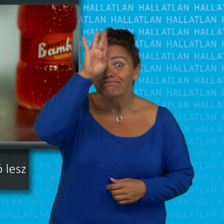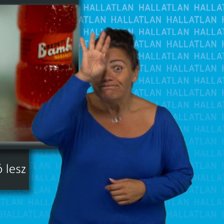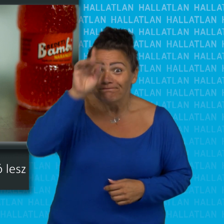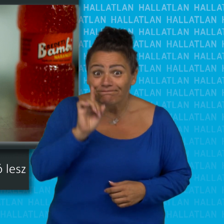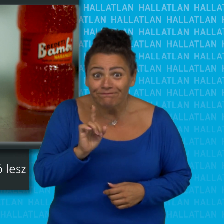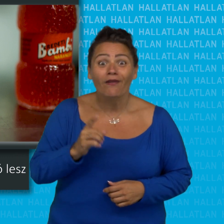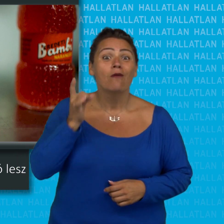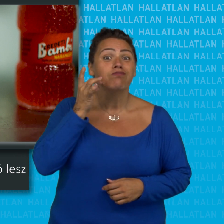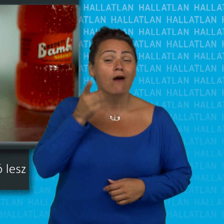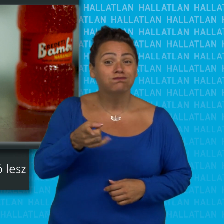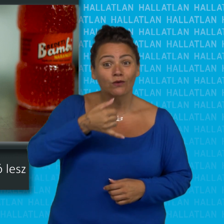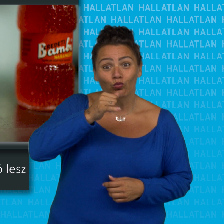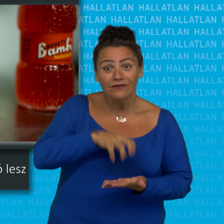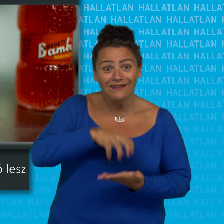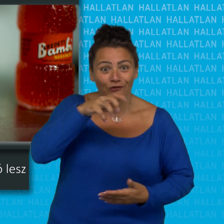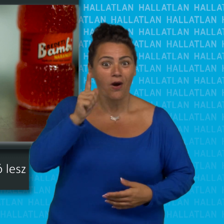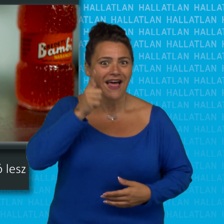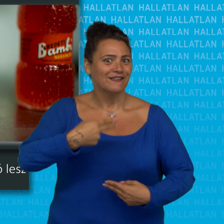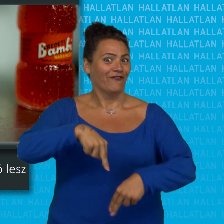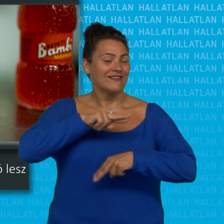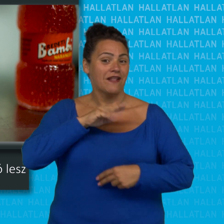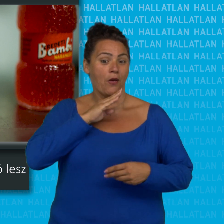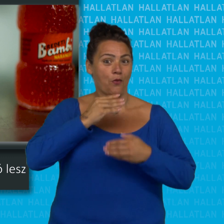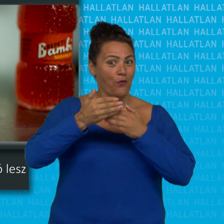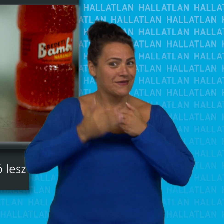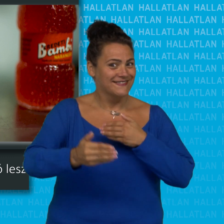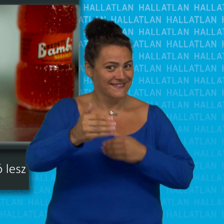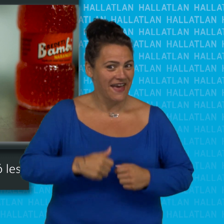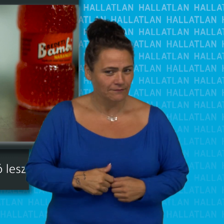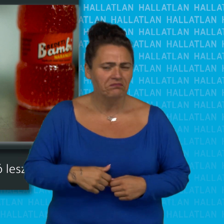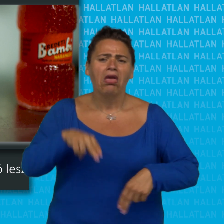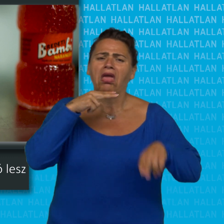Elvileg ősszel tér vissza a Bambi,